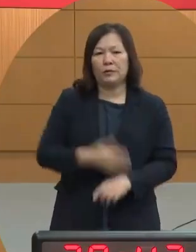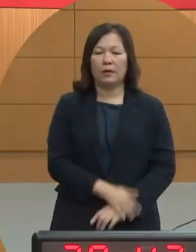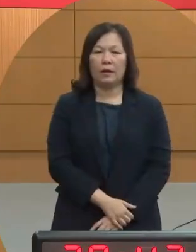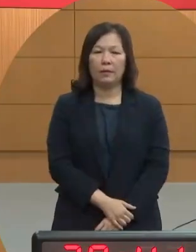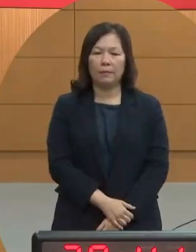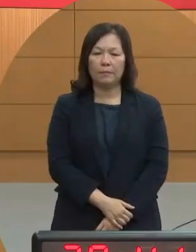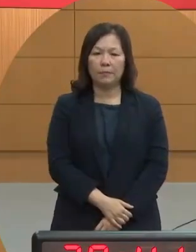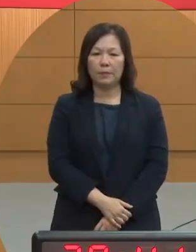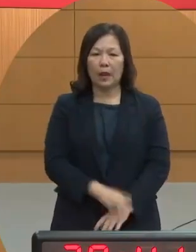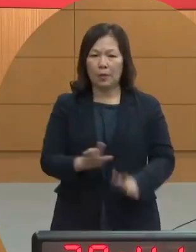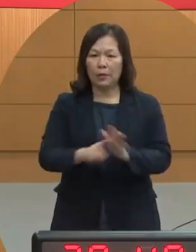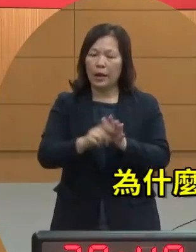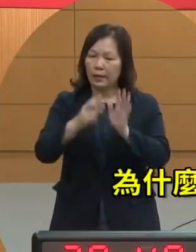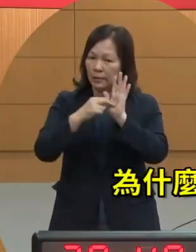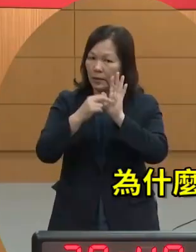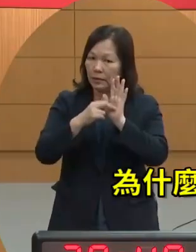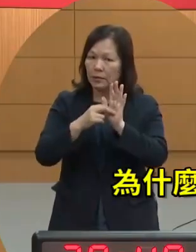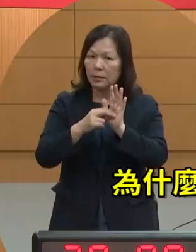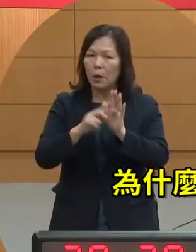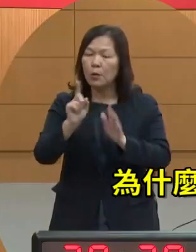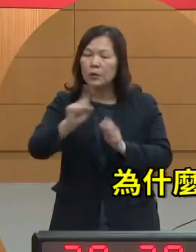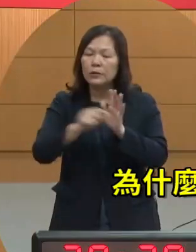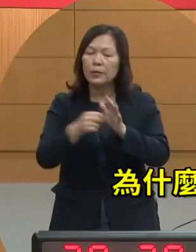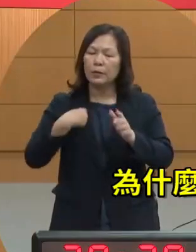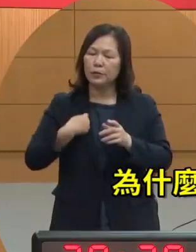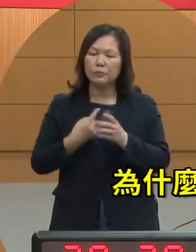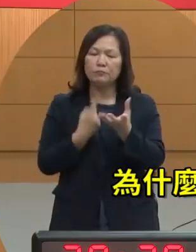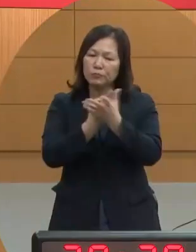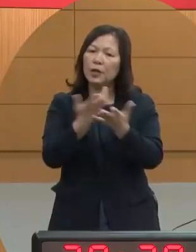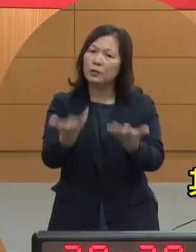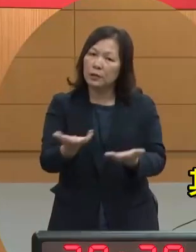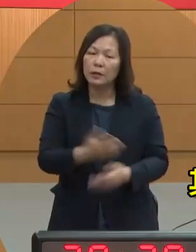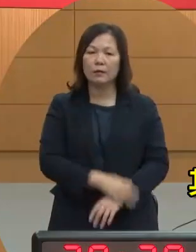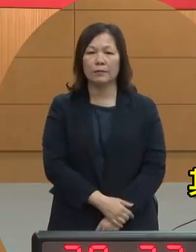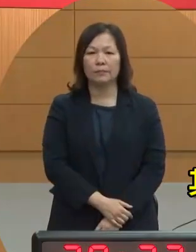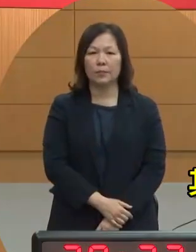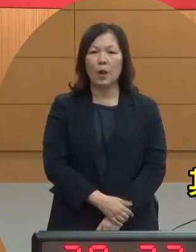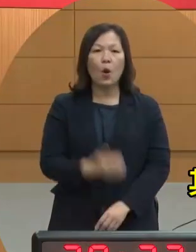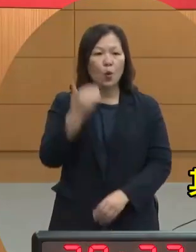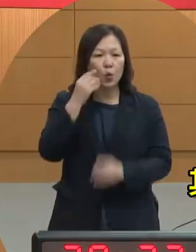好 我來講 為什麼像我這樣的人要參與政治 其實如果我不管政治